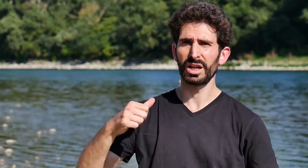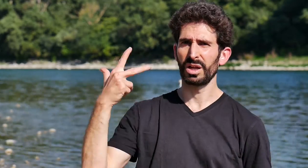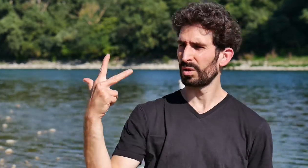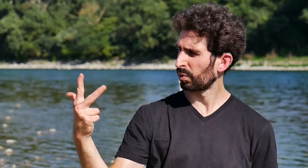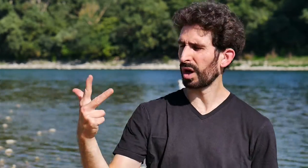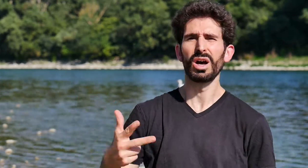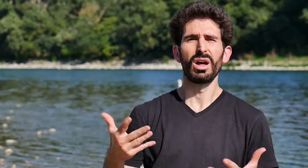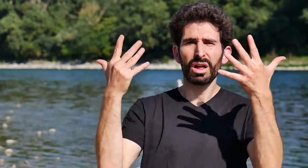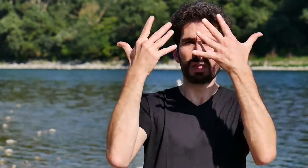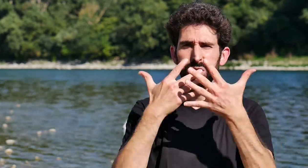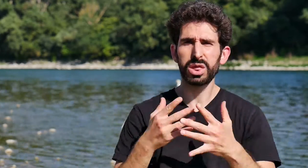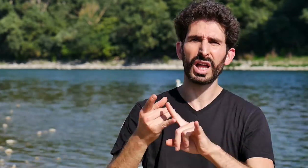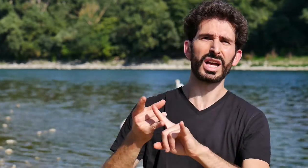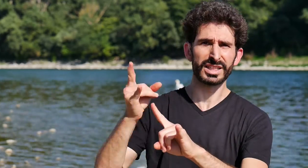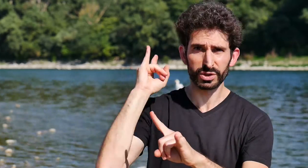et une confusion historique.